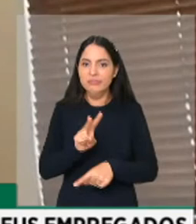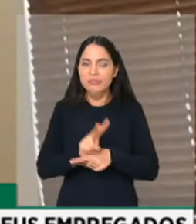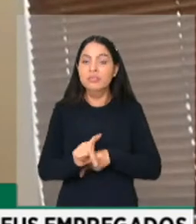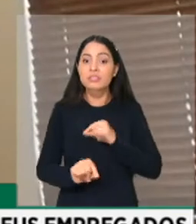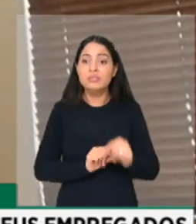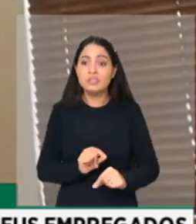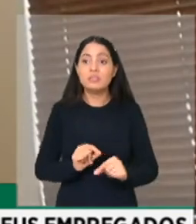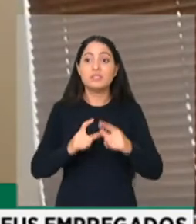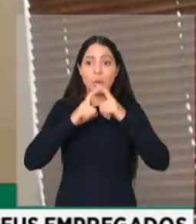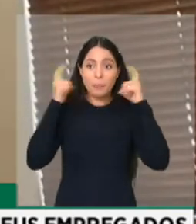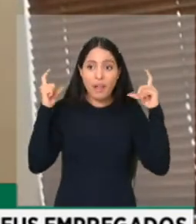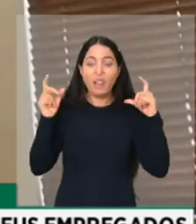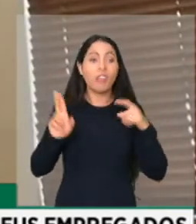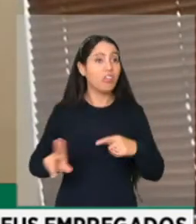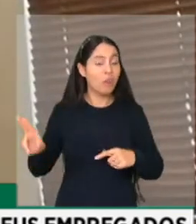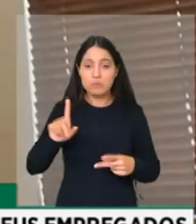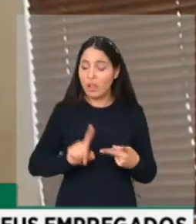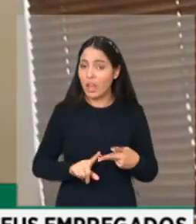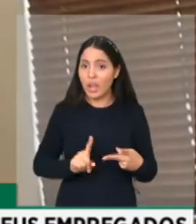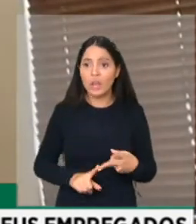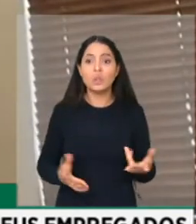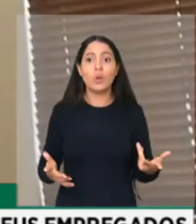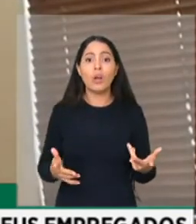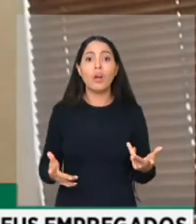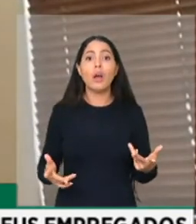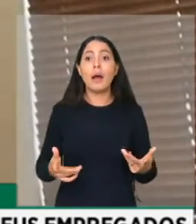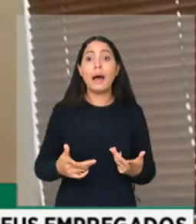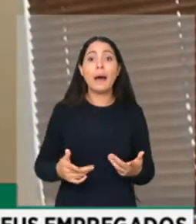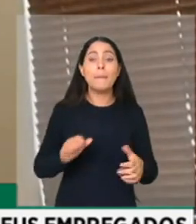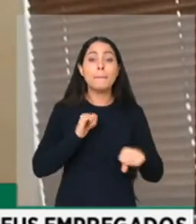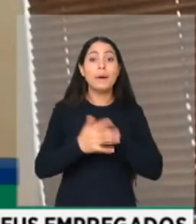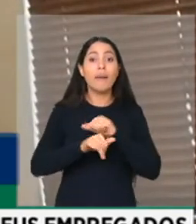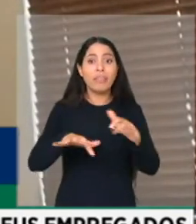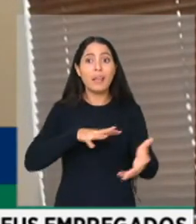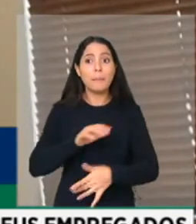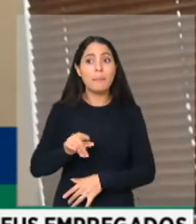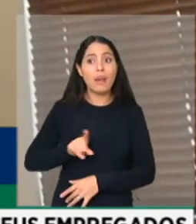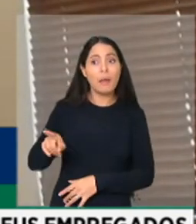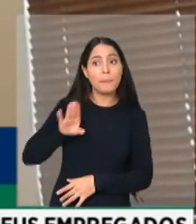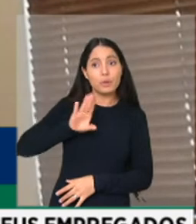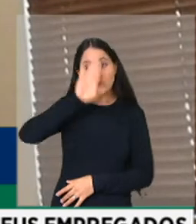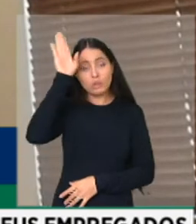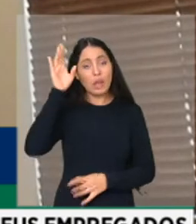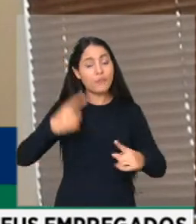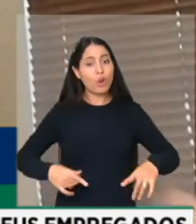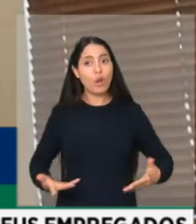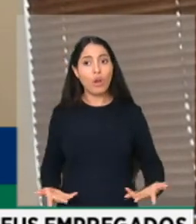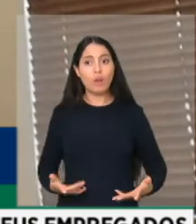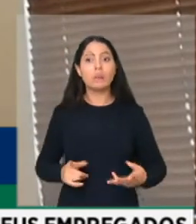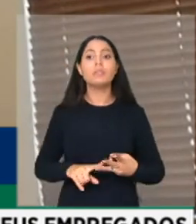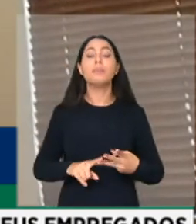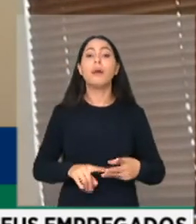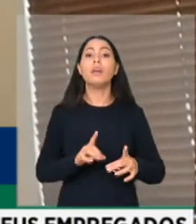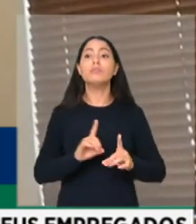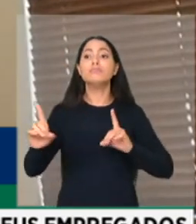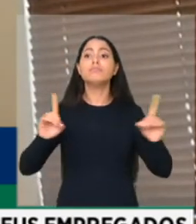SCARA, NEGANDO O USO DE MÁSCARA, NEGANDO A PRÓPRIA PANDEMIA, NEGANDO A VACINAÇÃO NEGANDO O DISTANCIAMENTO SOCIAL E AGORA